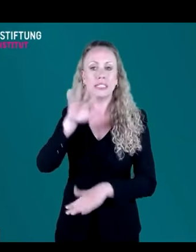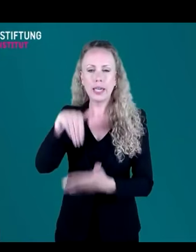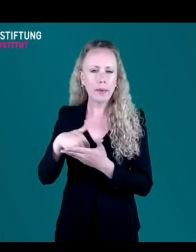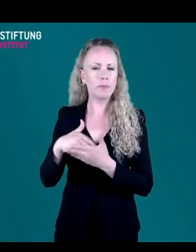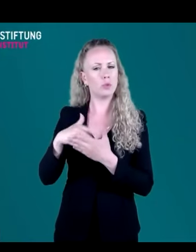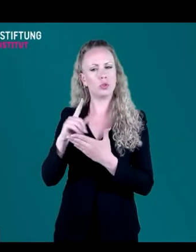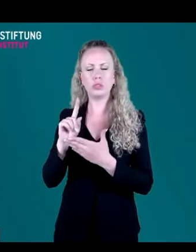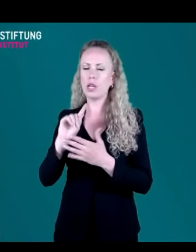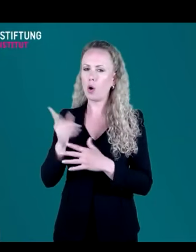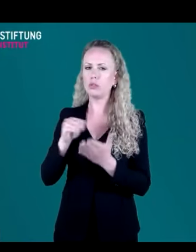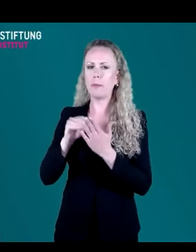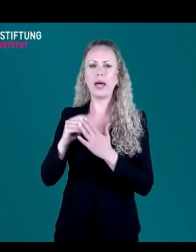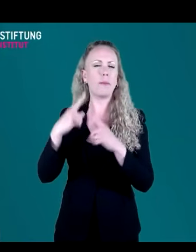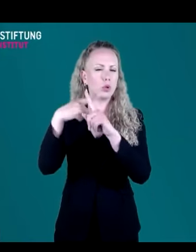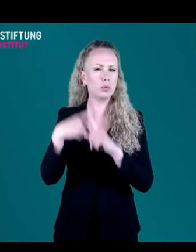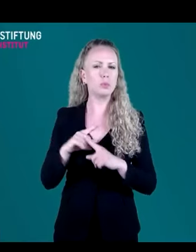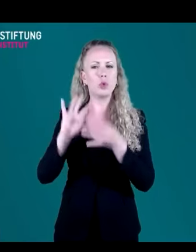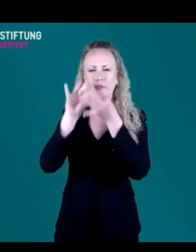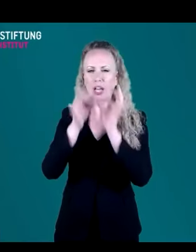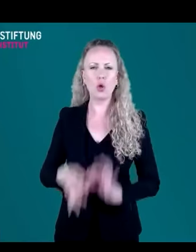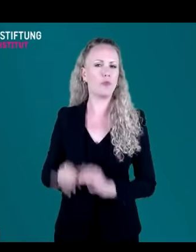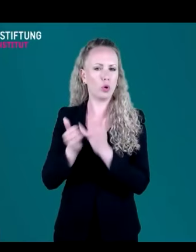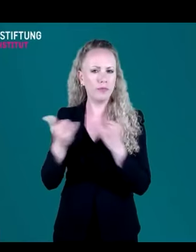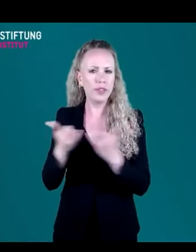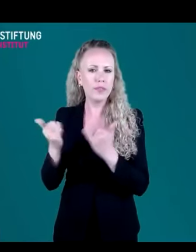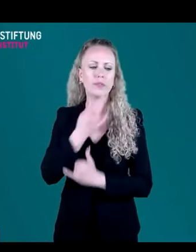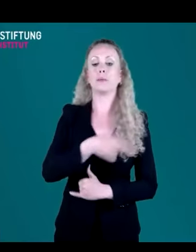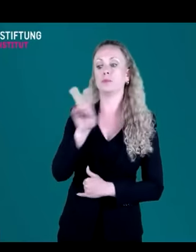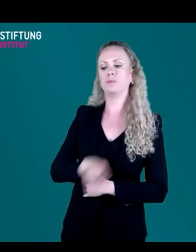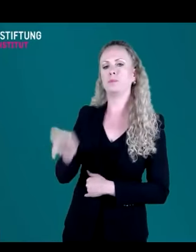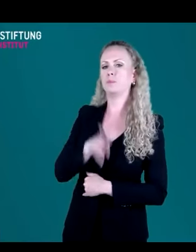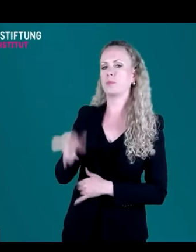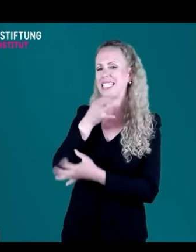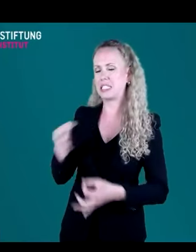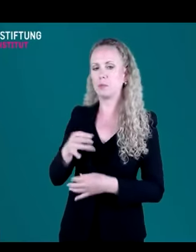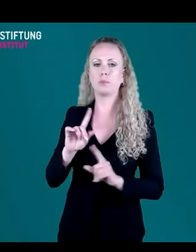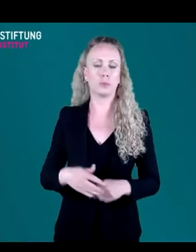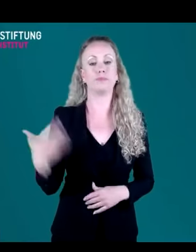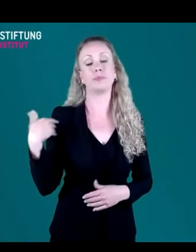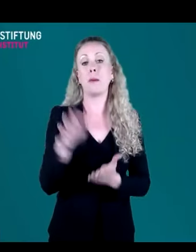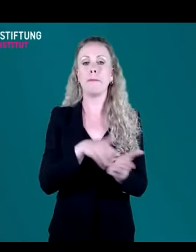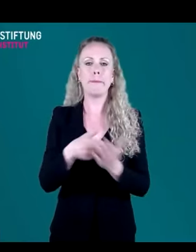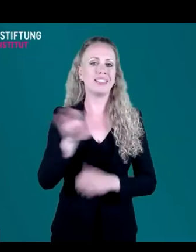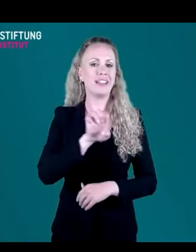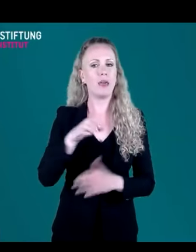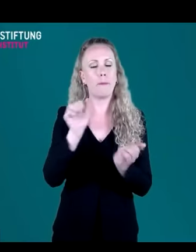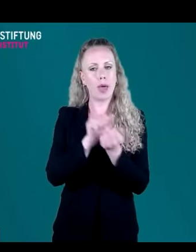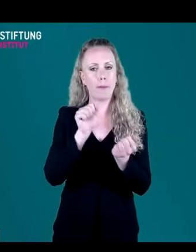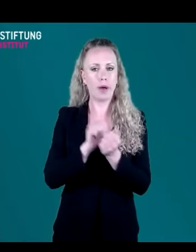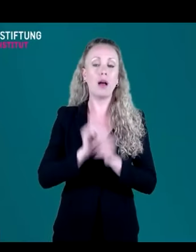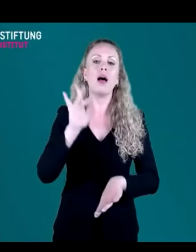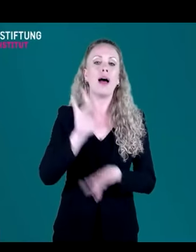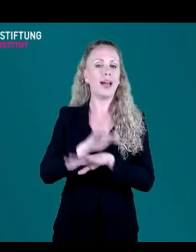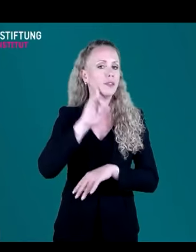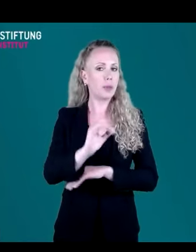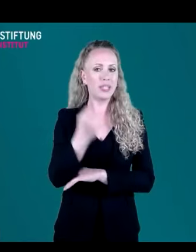Wir haben daher in unserem Projekt im März das E-Paper „Antifeministische Narrative: Ein Diskursatlas“ veröffentlicht,